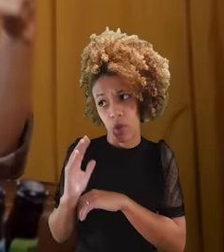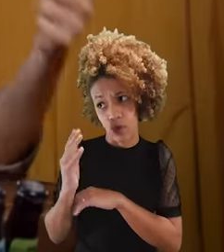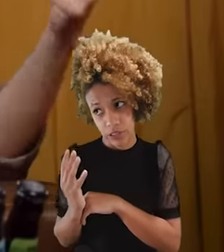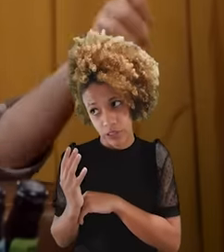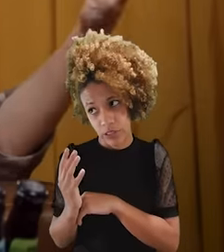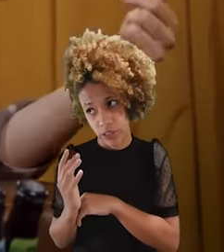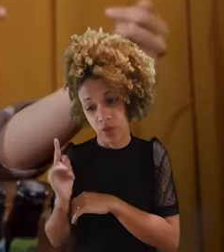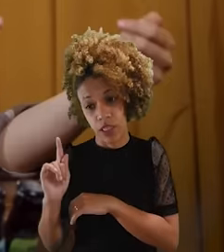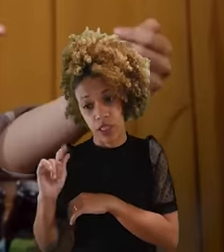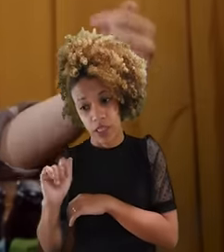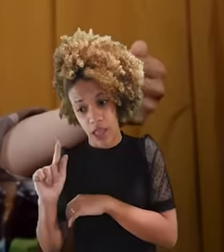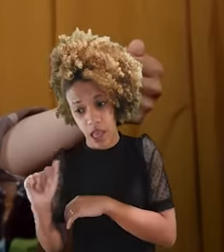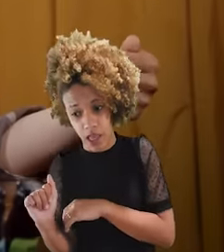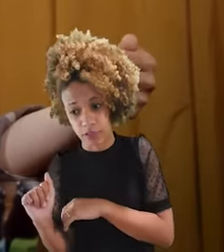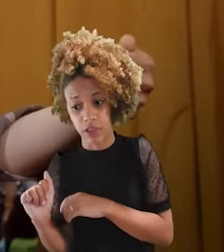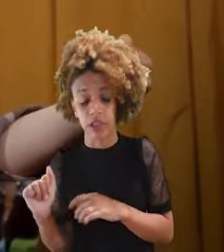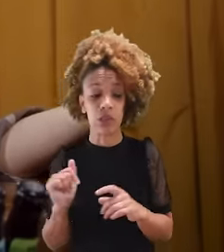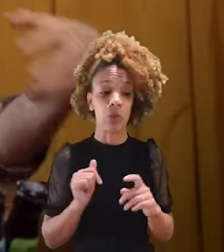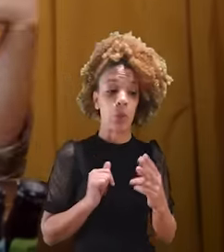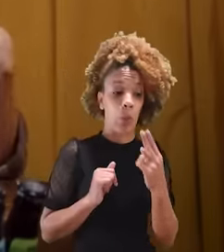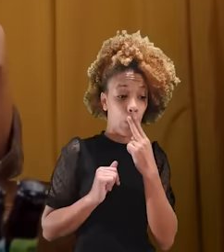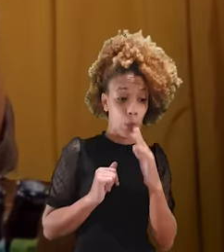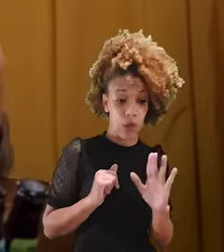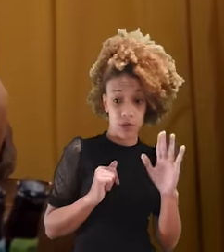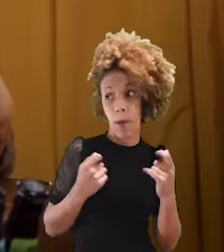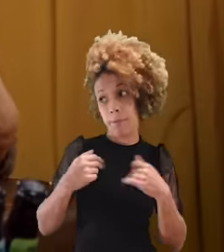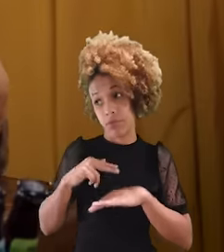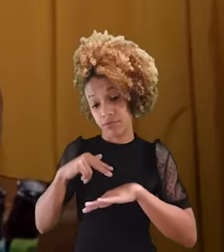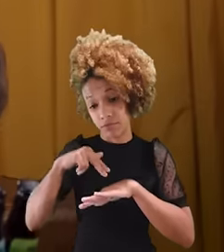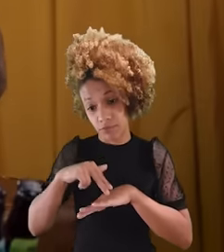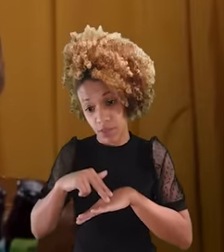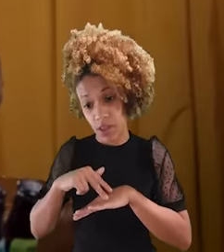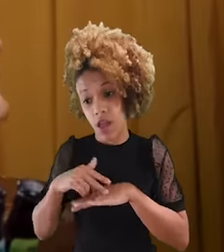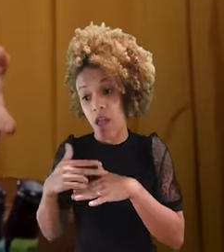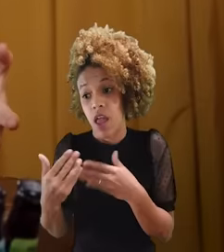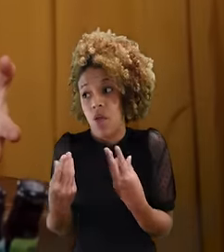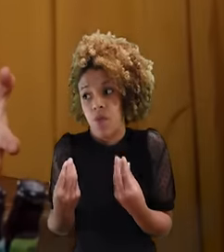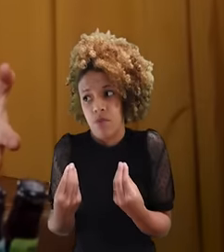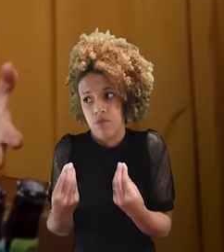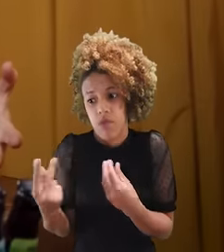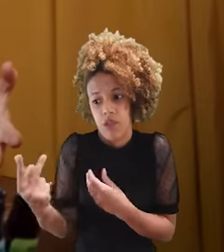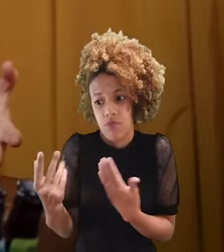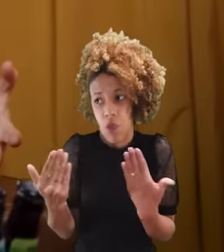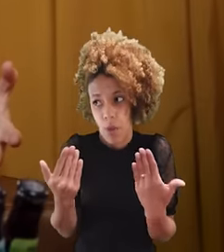a não ser o holocausto eu tive que me colocar e dizer é um absurdo que ele faça essa Associação